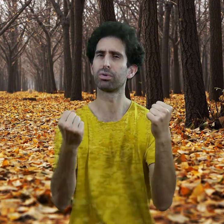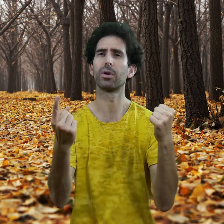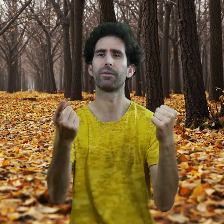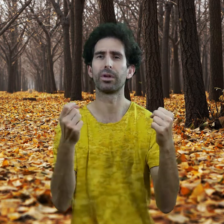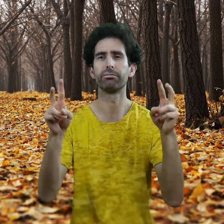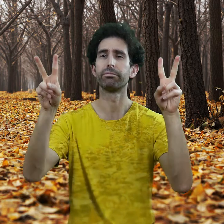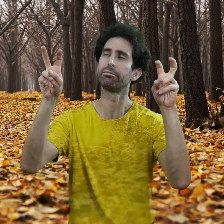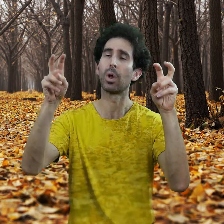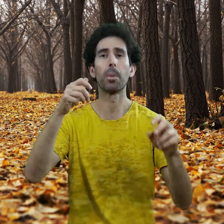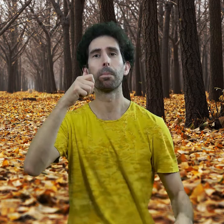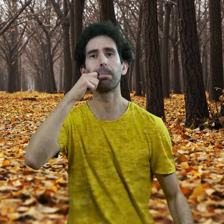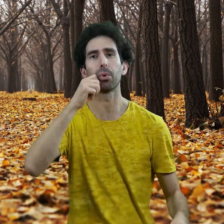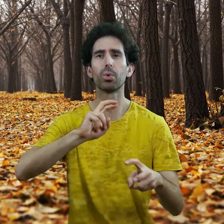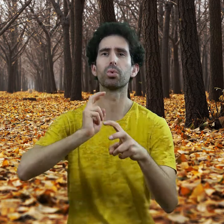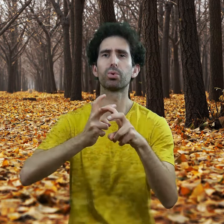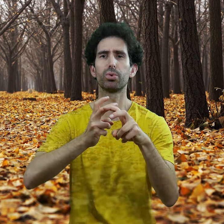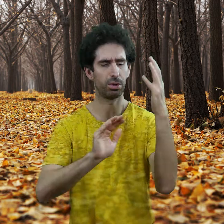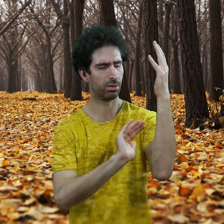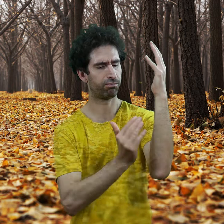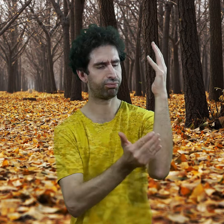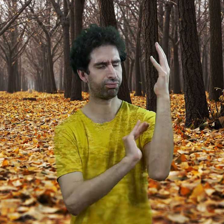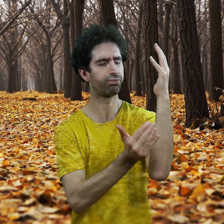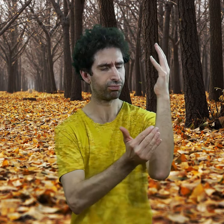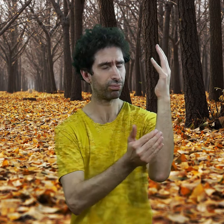Cela vient d'une "peau dure", l'écorce qui entoure ces parties.